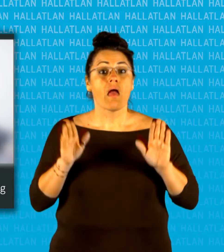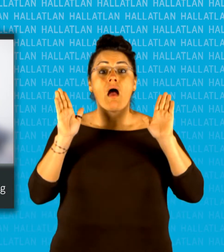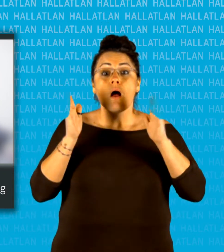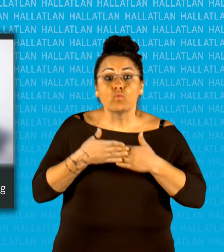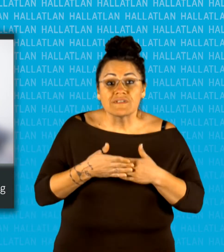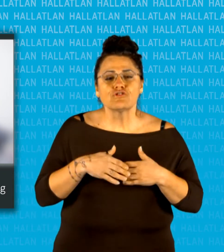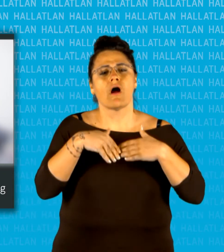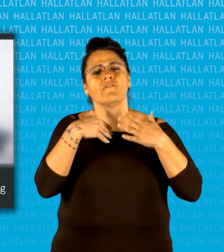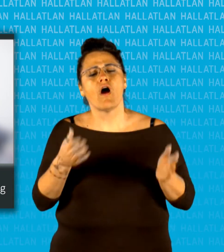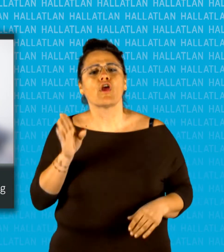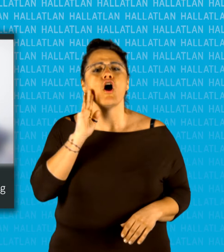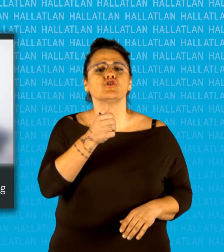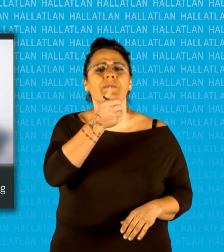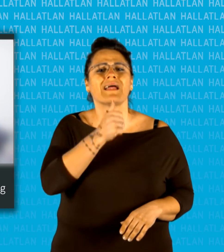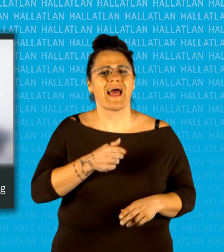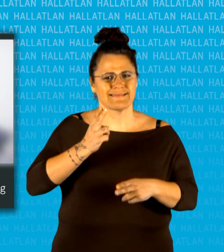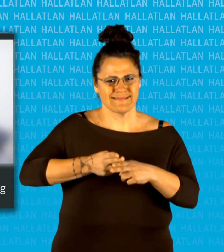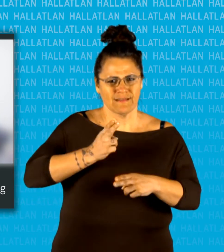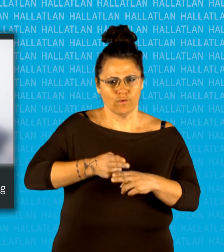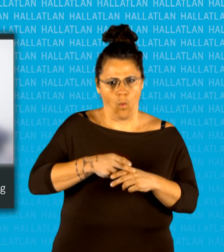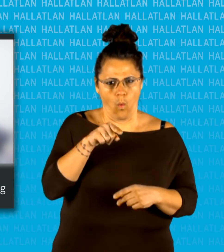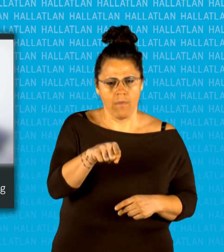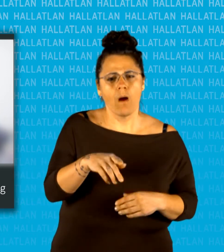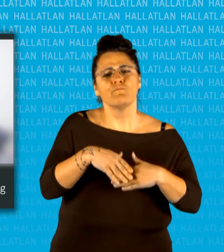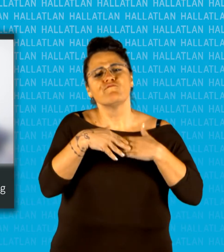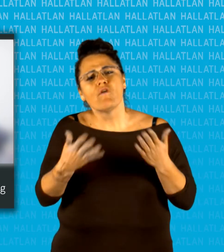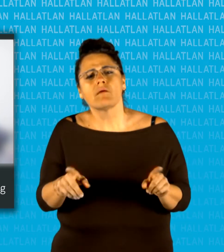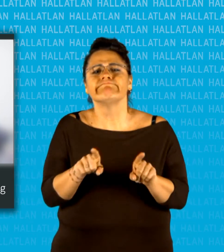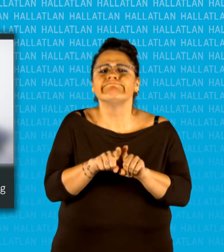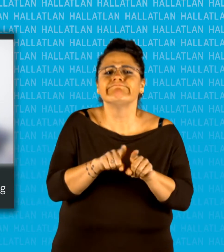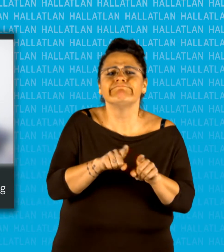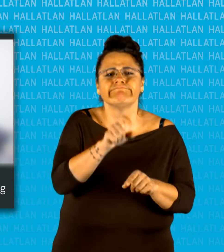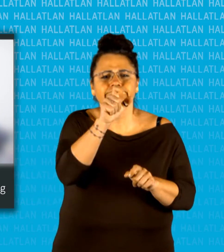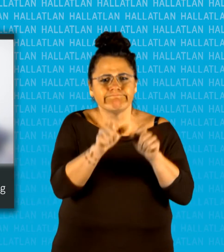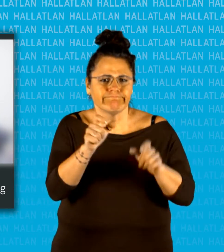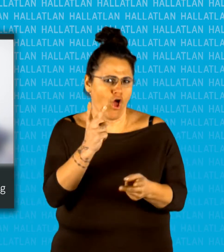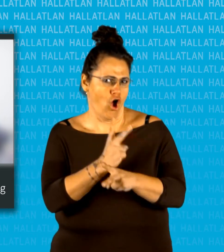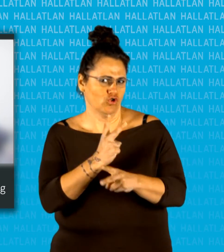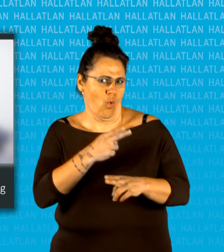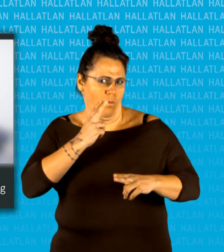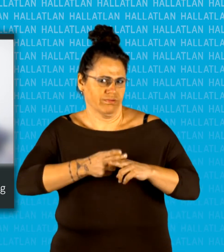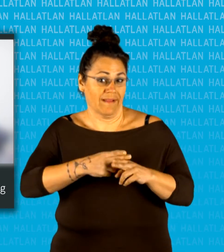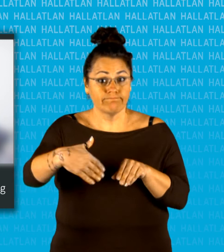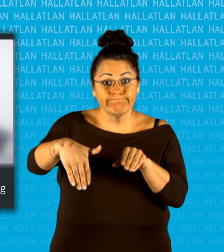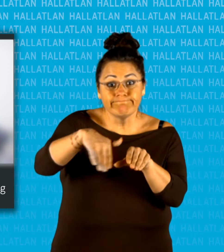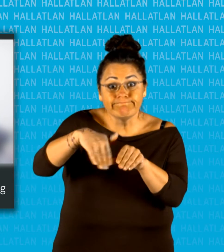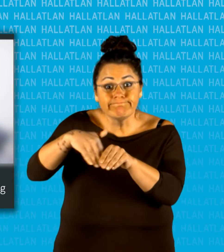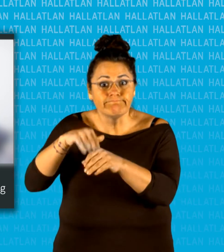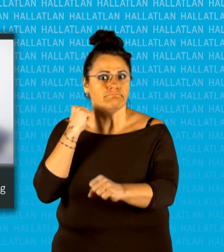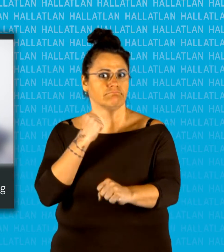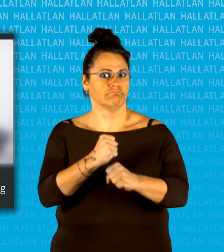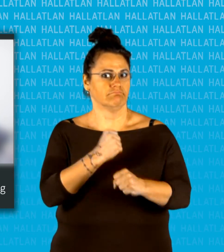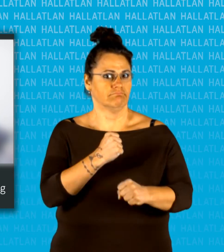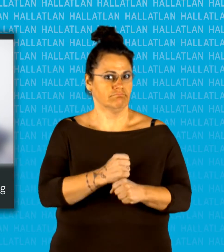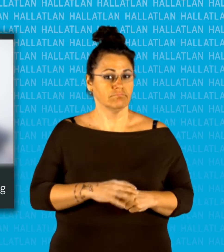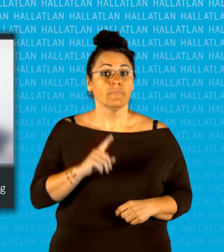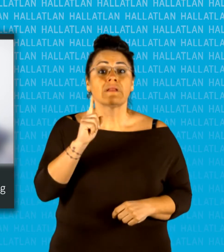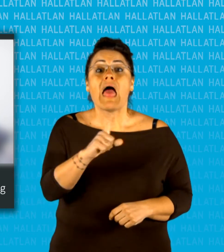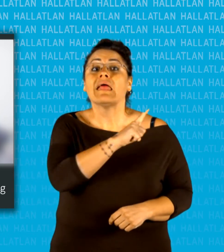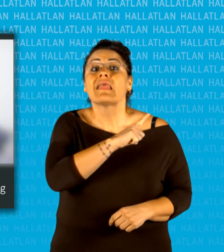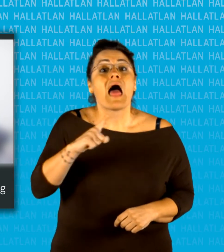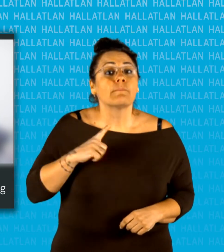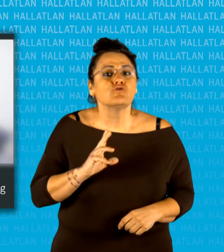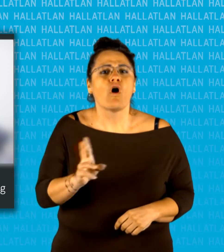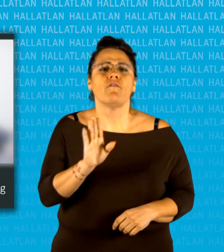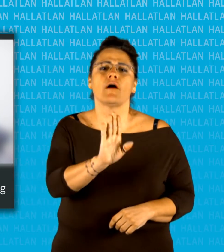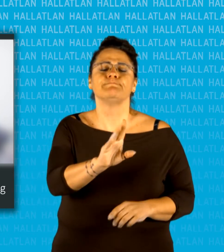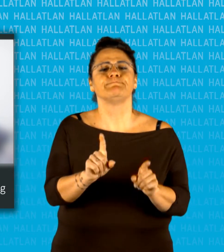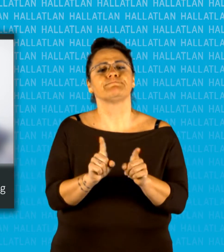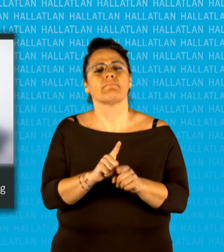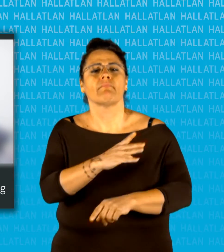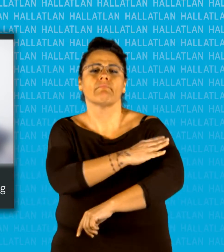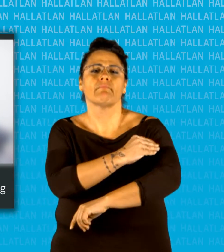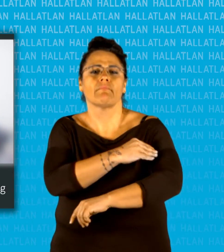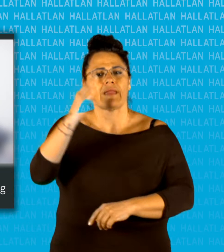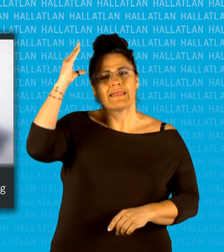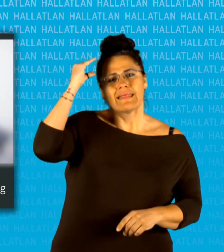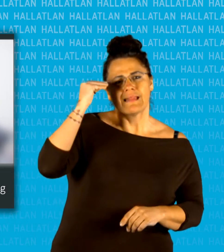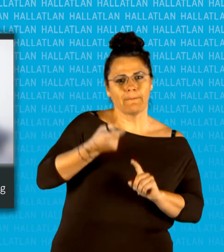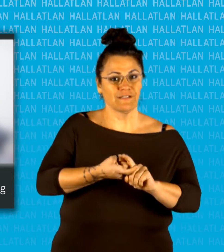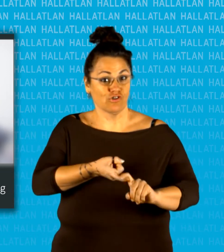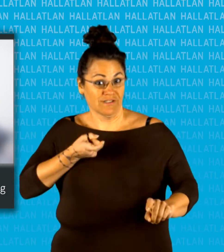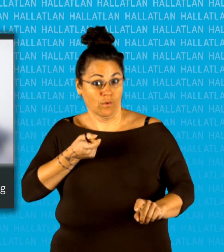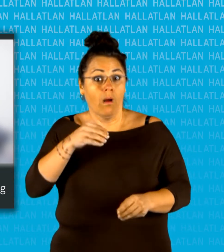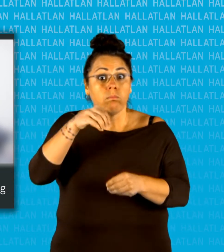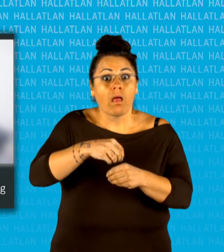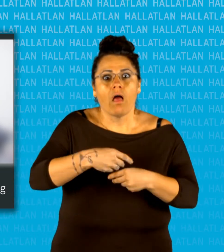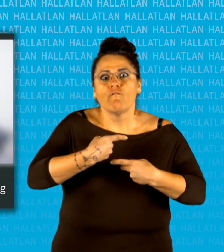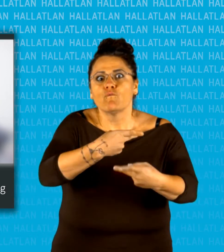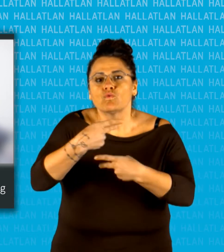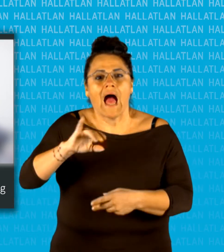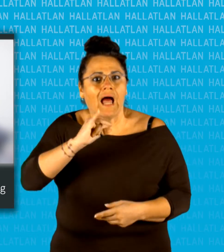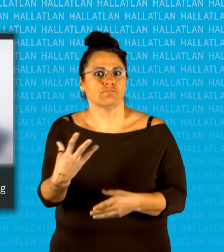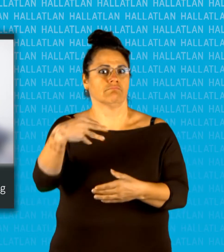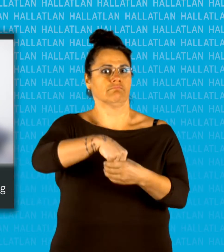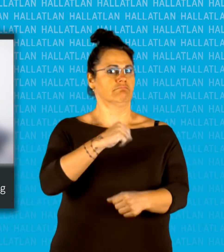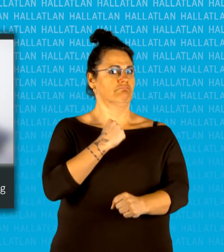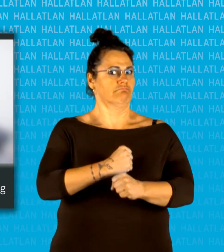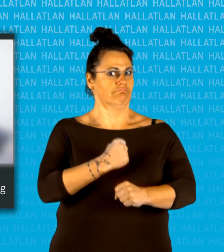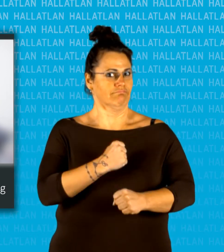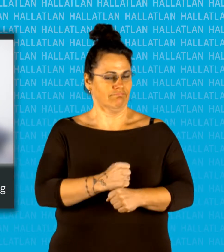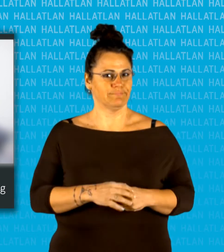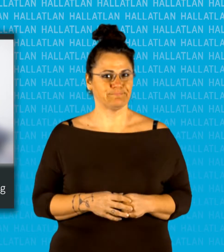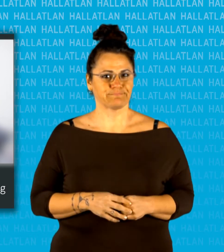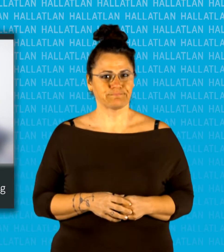autistákkal és Asperger-szindrómásokkal dolgozik és van egy enyhe fokban értelmileg akadályozott futáruk is.